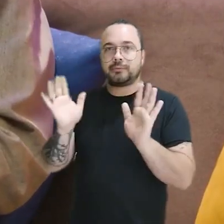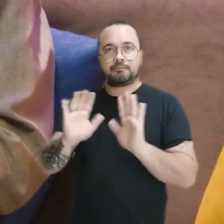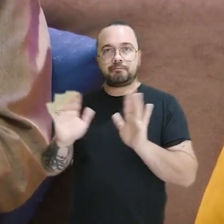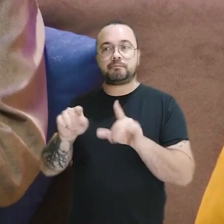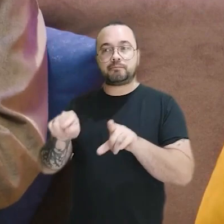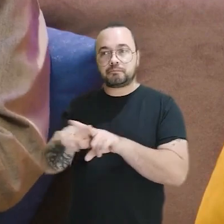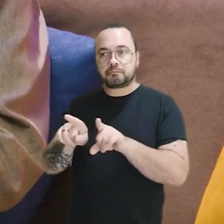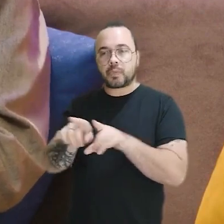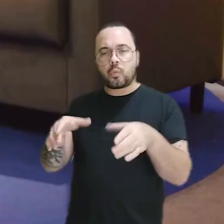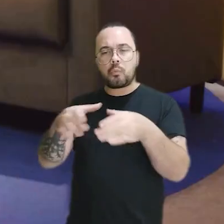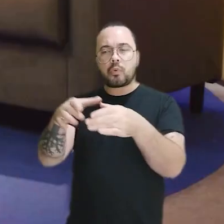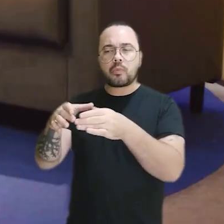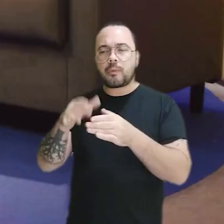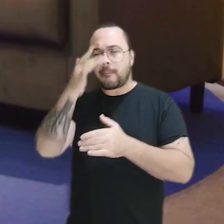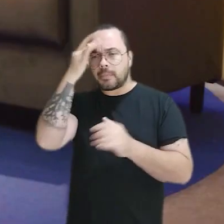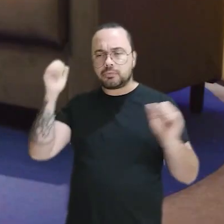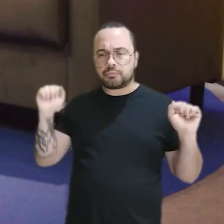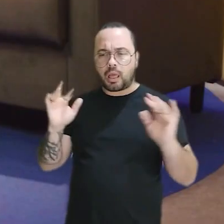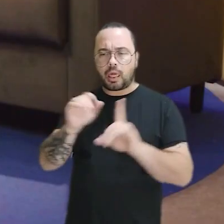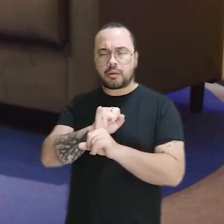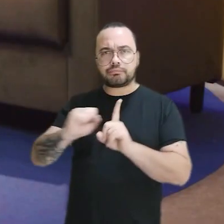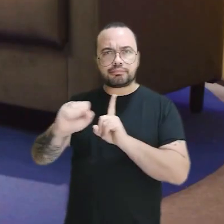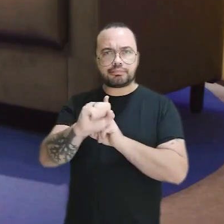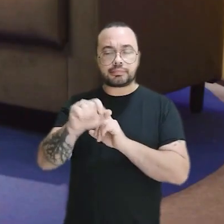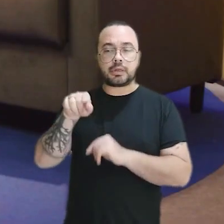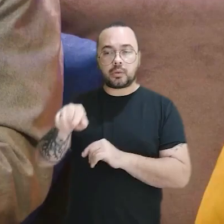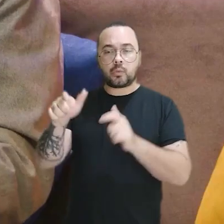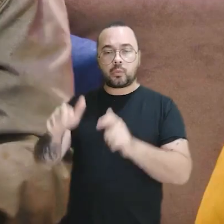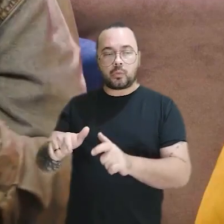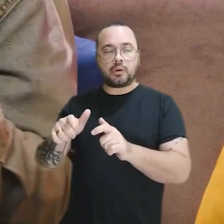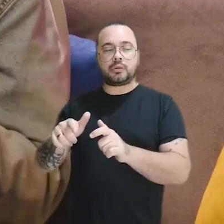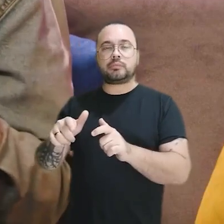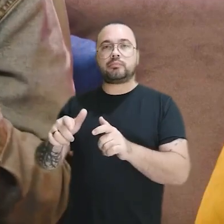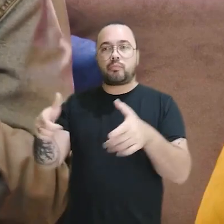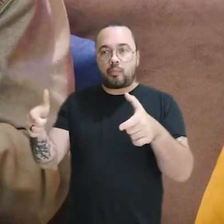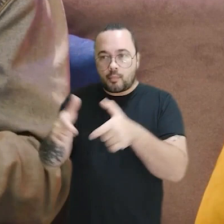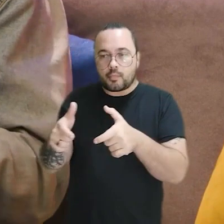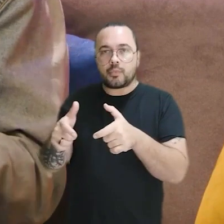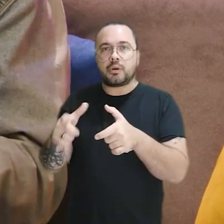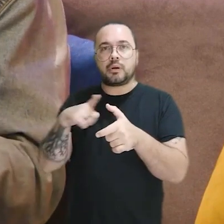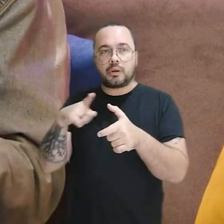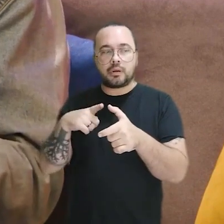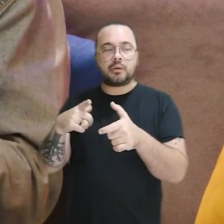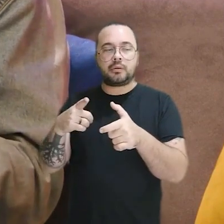comunidade, então o clube era um lugar que não existia e hoje existe, é um lugar pequeno que proporciona a gente testar